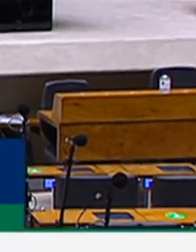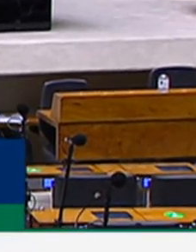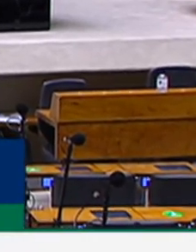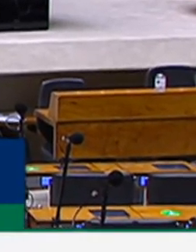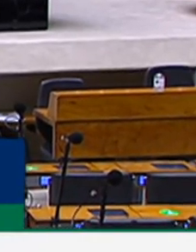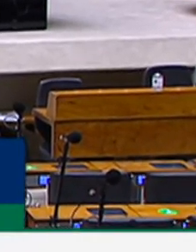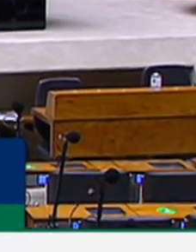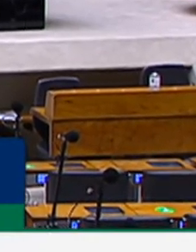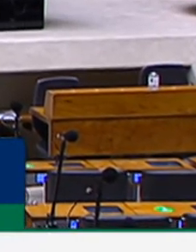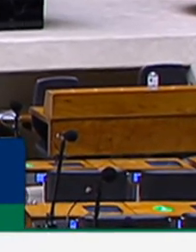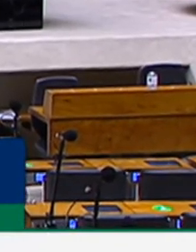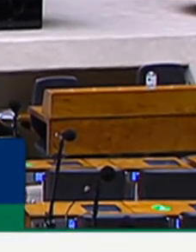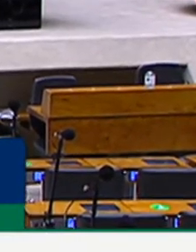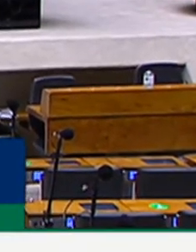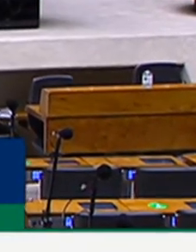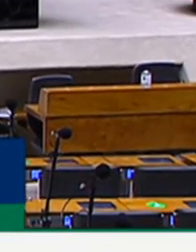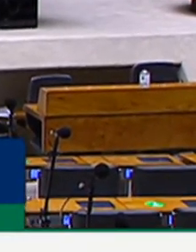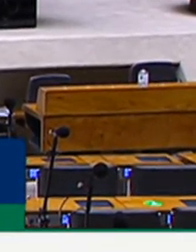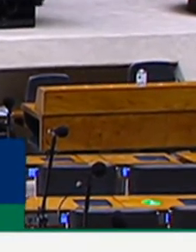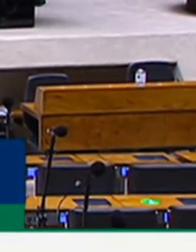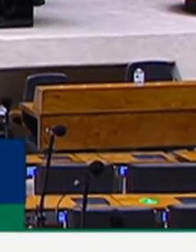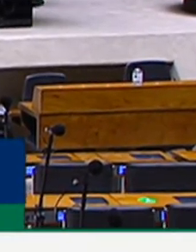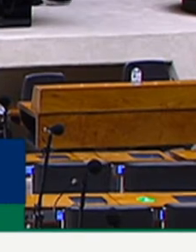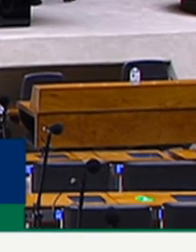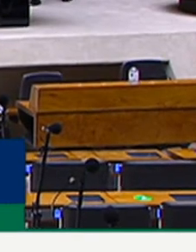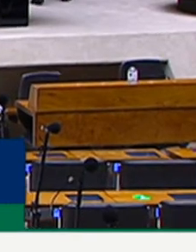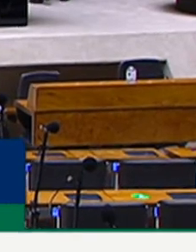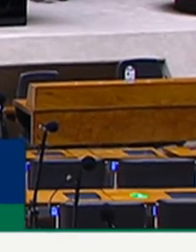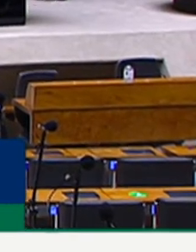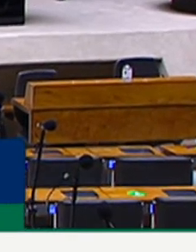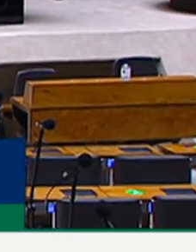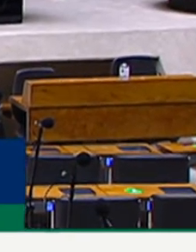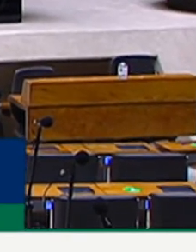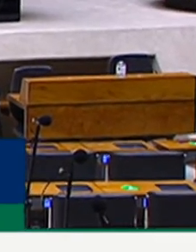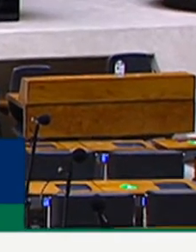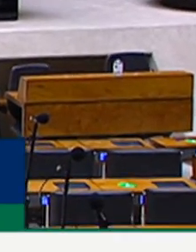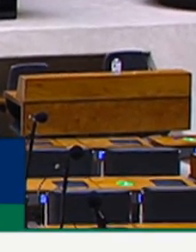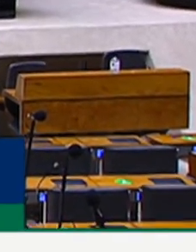TRAZENDO OS PERCENTUAIS ORIGINAIS QUE ESTAVAM PREVISTOS LÁ NO TEXTO DA MP. FORAM 4 DESTAQUES APRESENTADOS